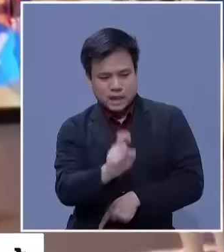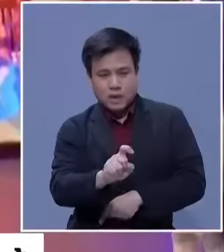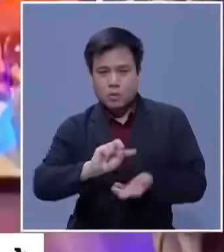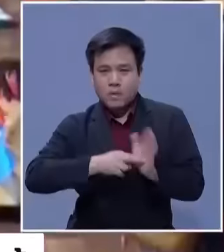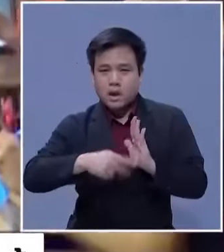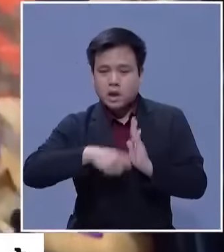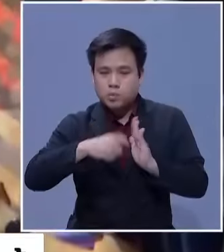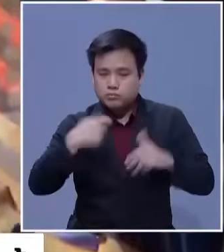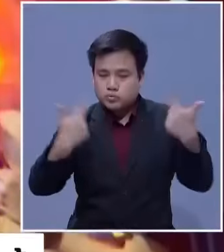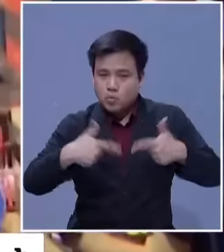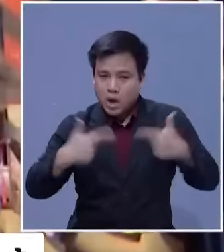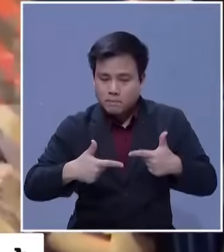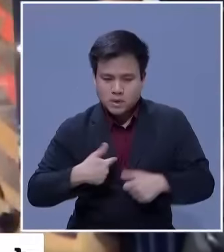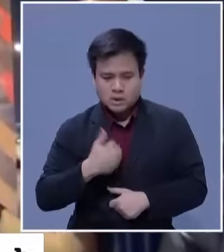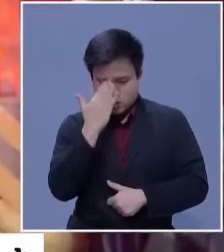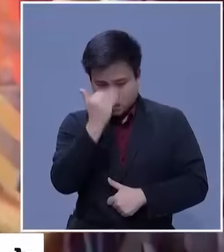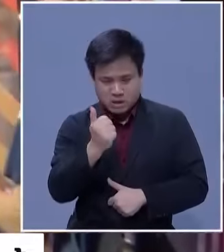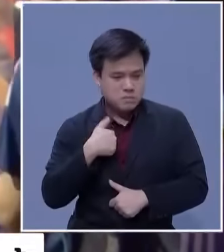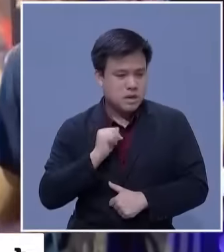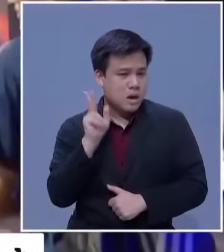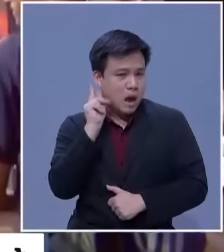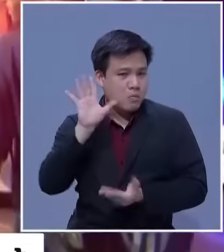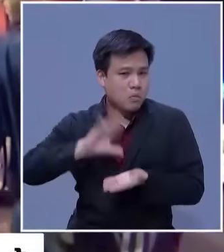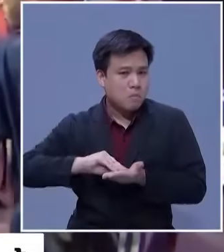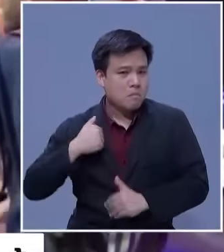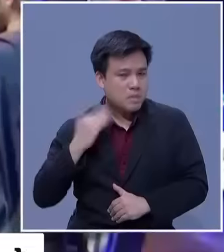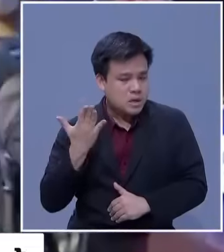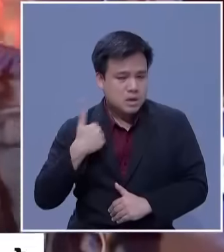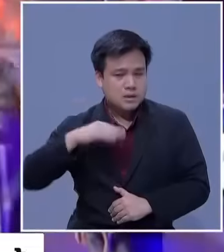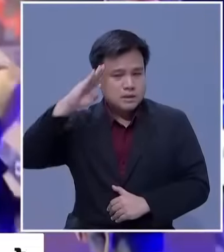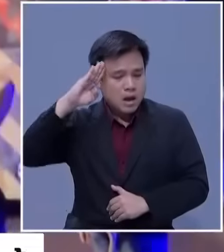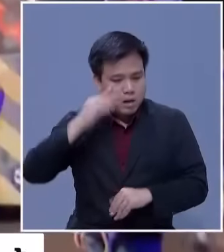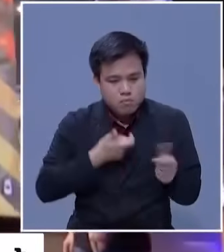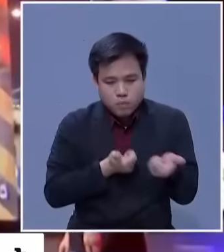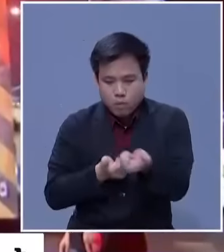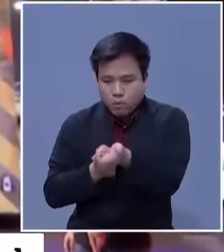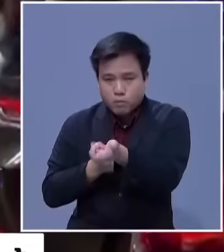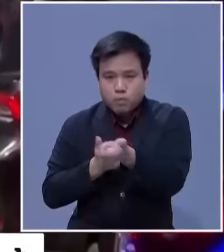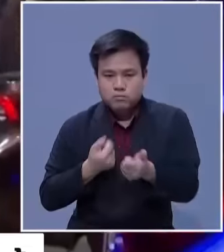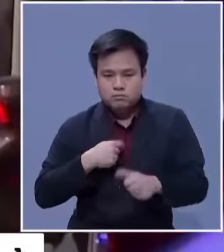การสู้รบเพราะไม่มีรายงานเรื่องของการใช้ กำลังทหารในพื้นที่นี้สำหรับการให้ความ